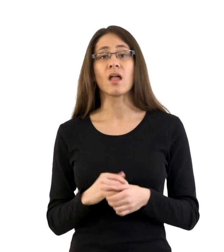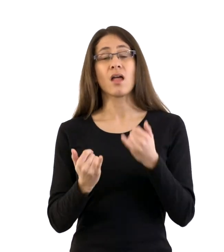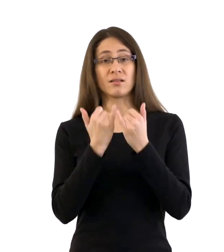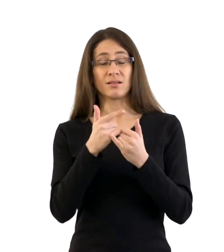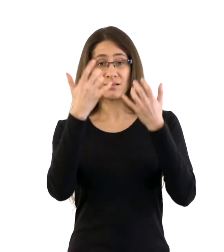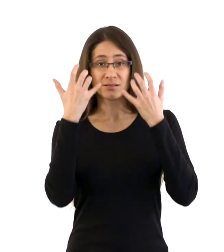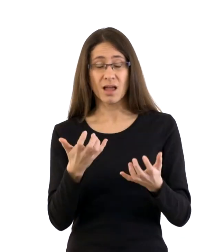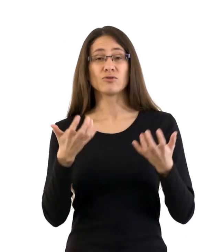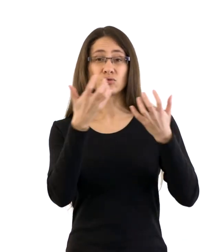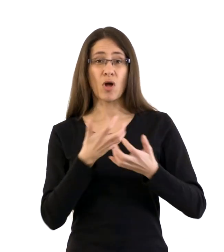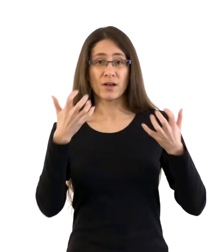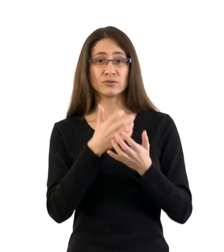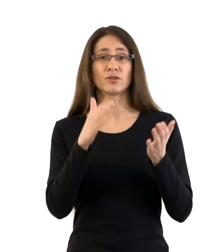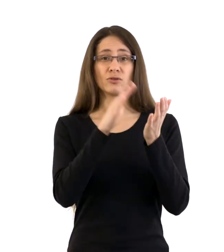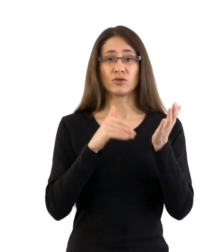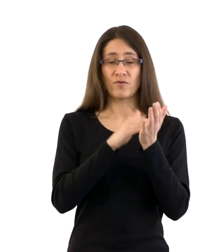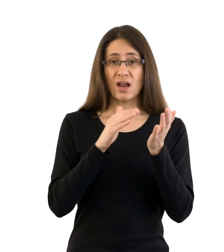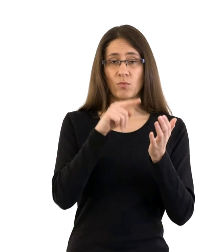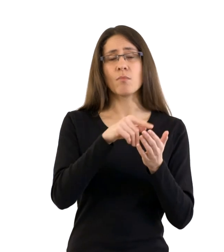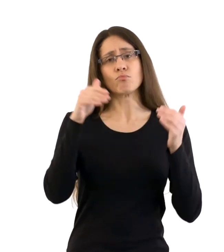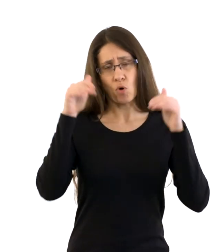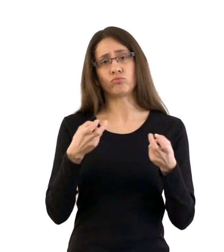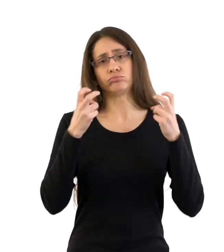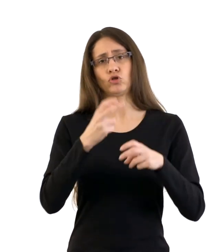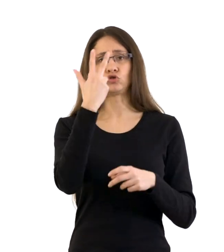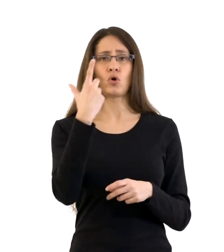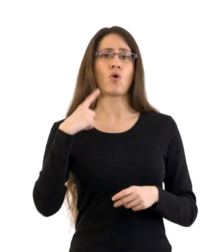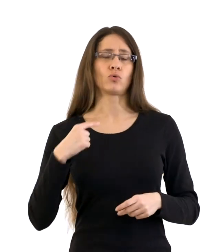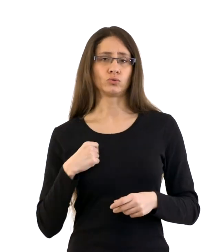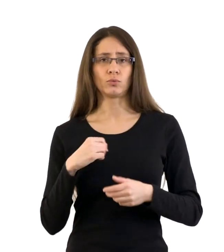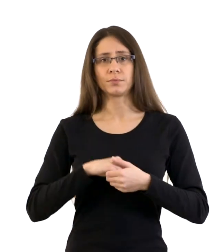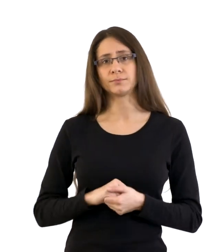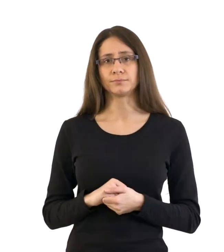Stowarzyszenie zwykłe może być założone przez 3 osoby.